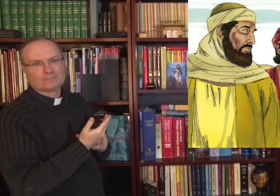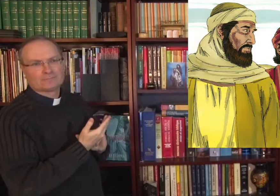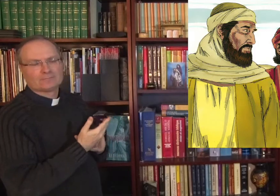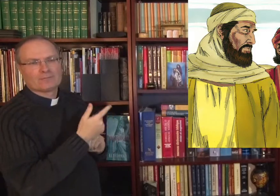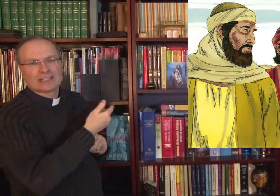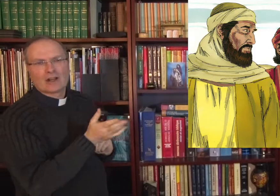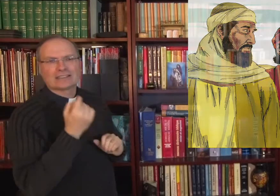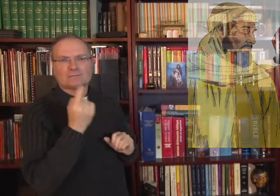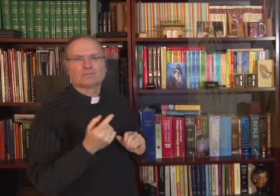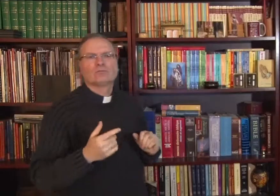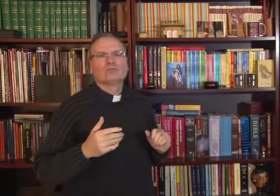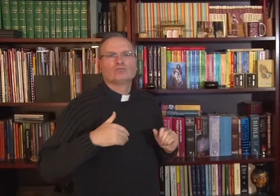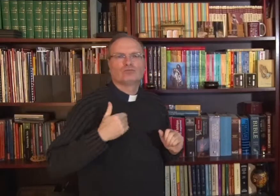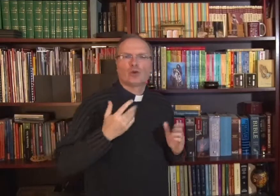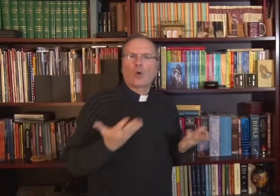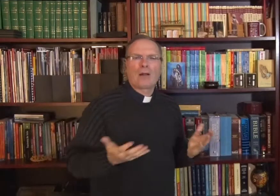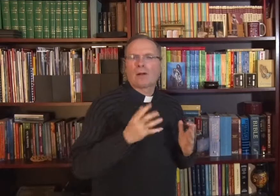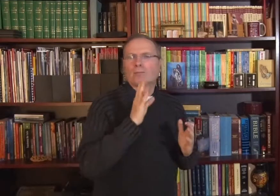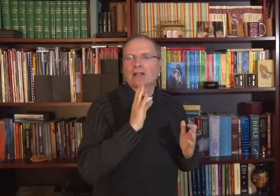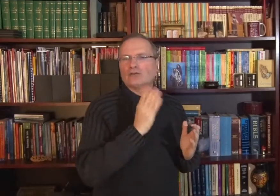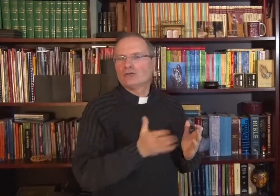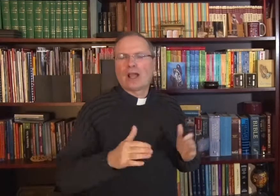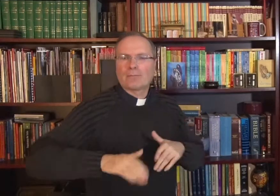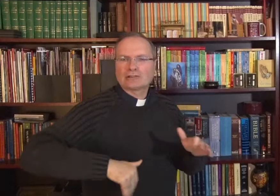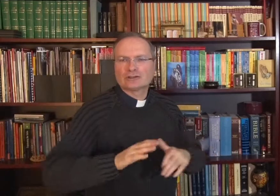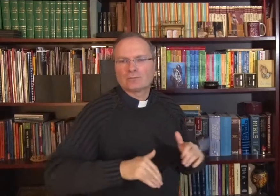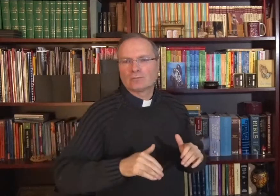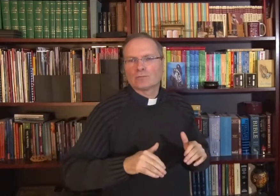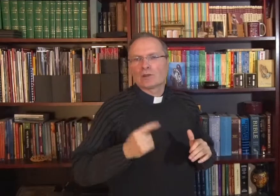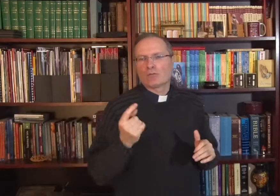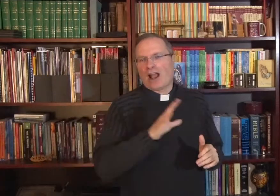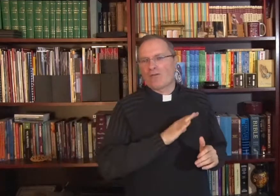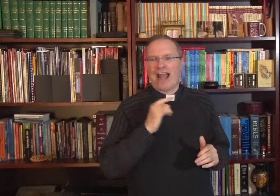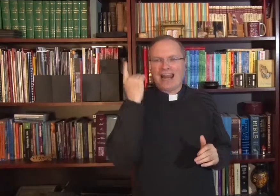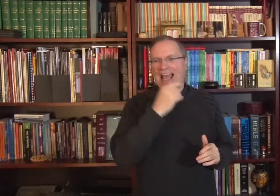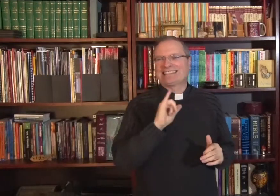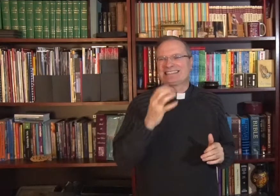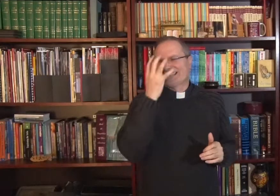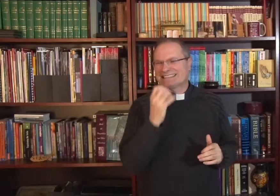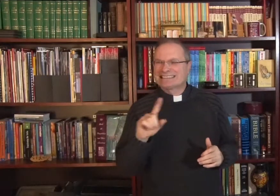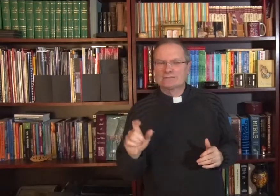Il leur dit: «De quoi parlez-vous en marchant, pour avoir l'air si tristes?»